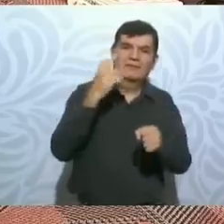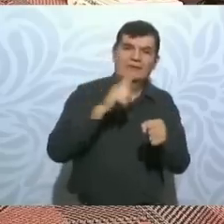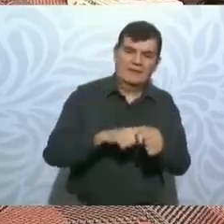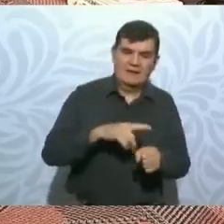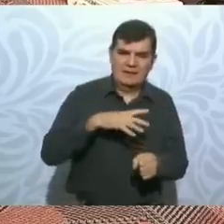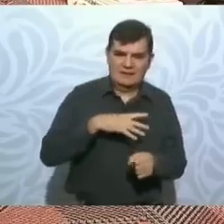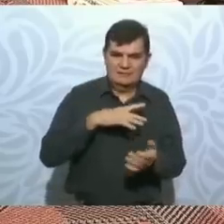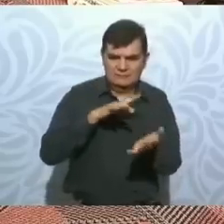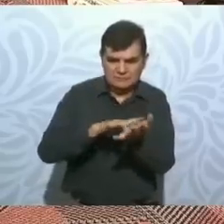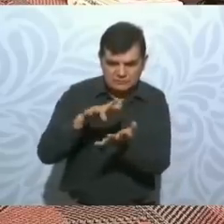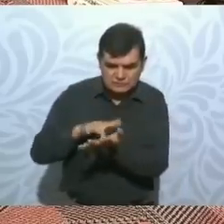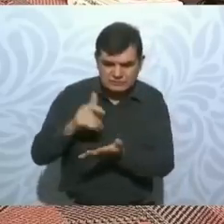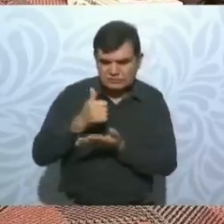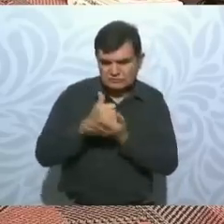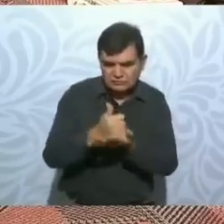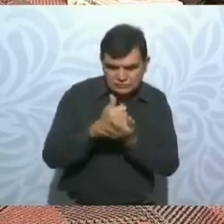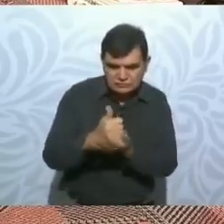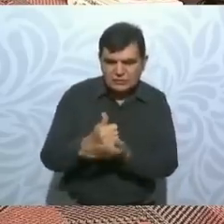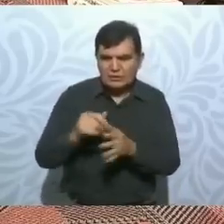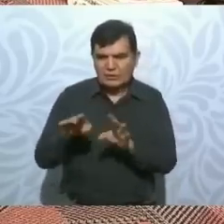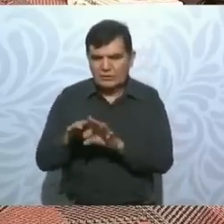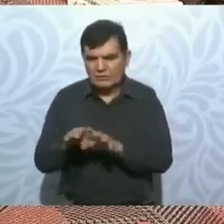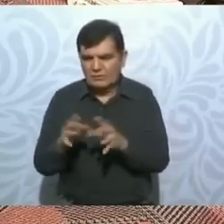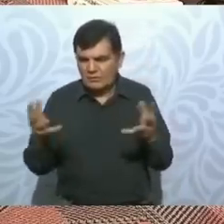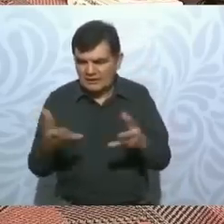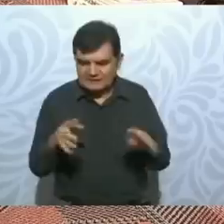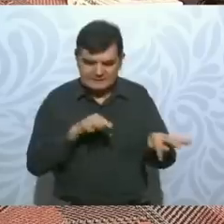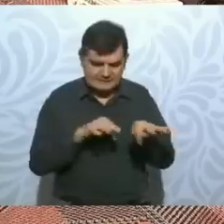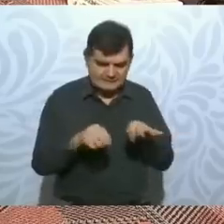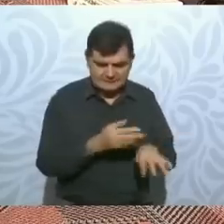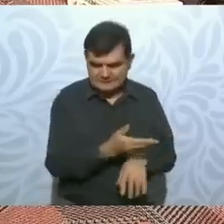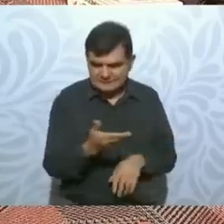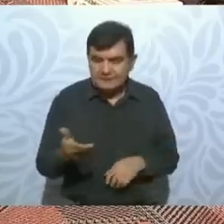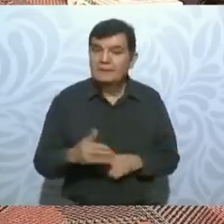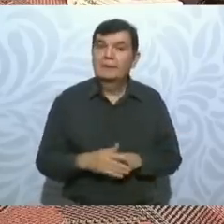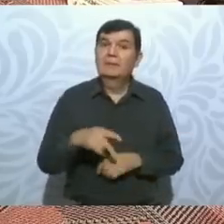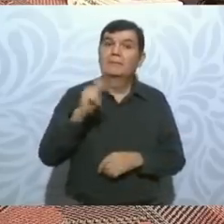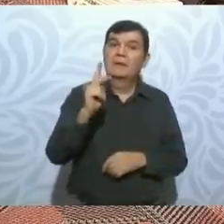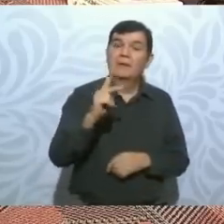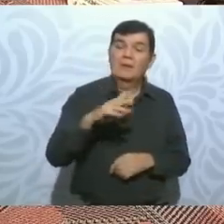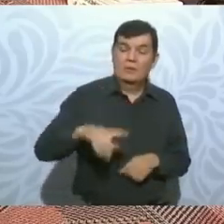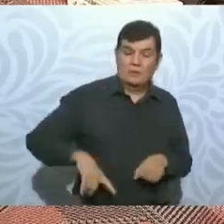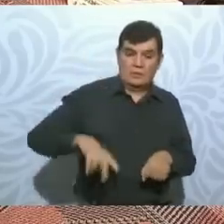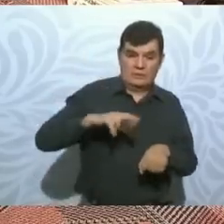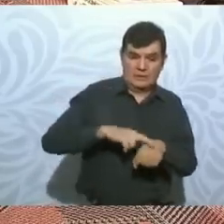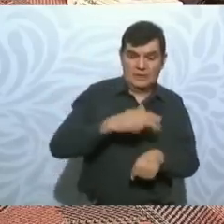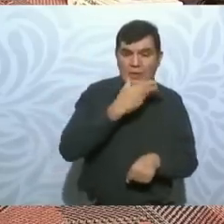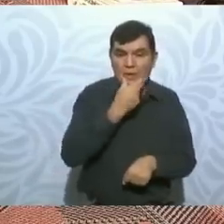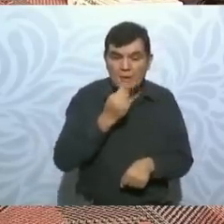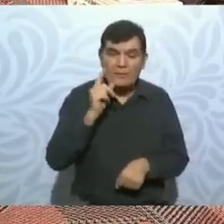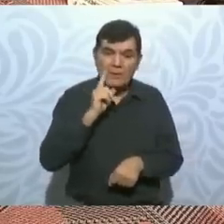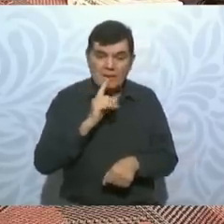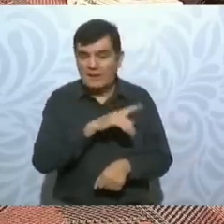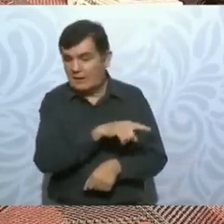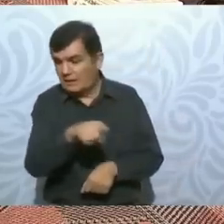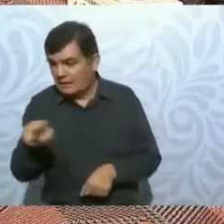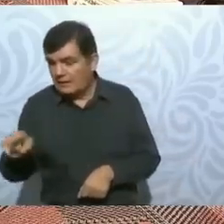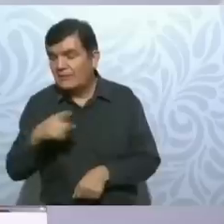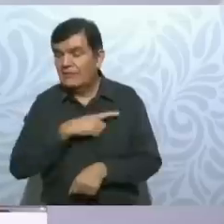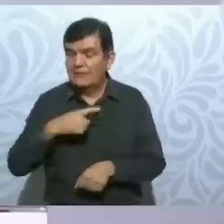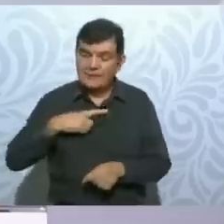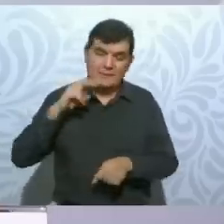ayudar y además hacer lo propio pero las y los gobernadores deben de asumir esa responsabilidad